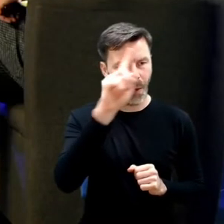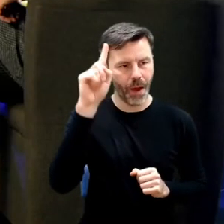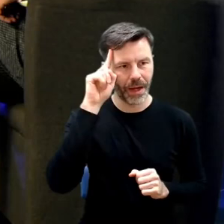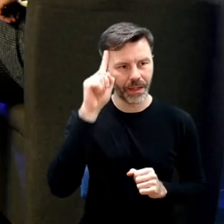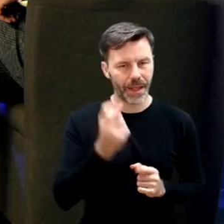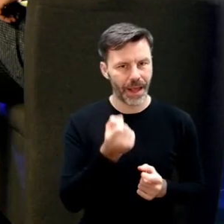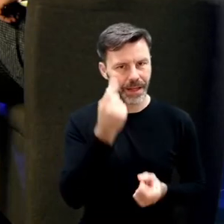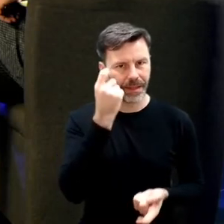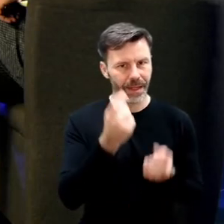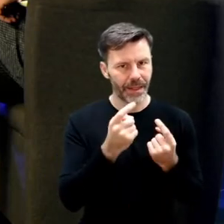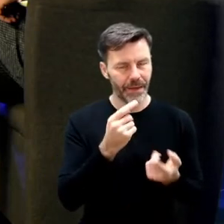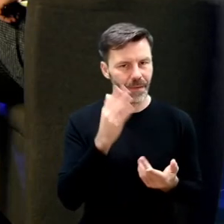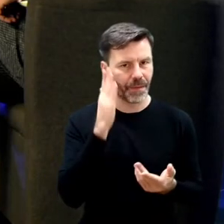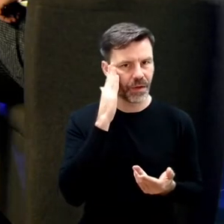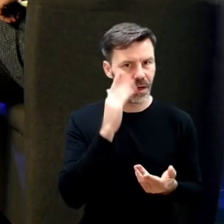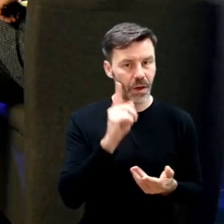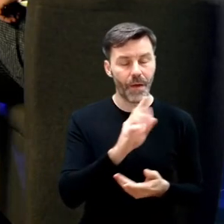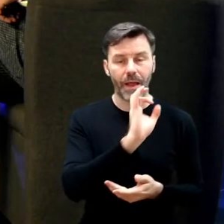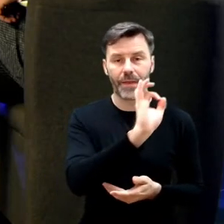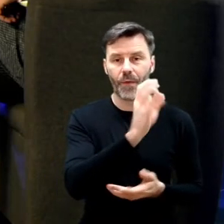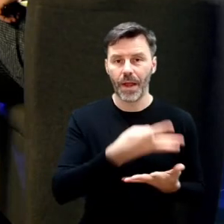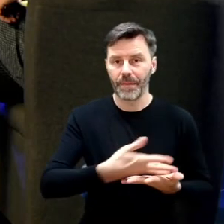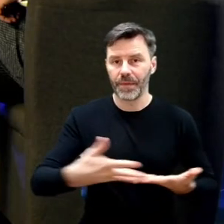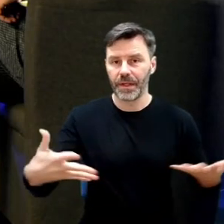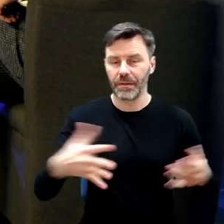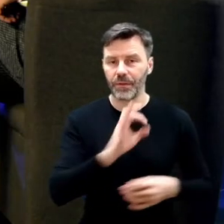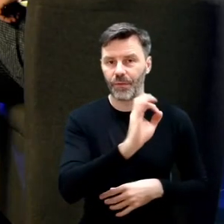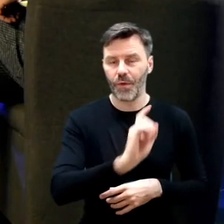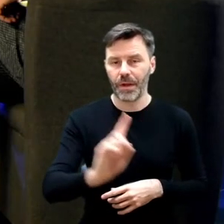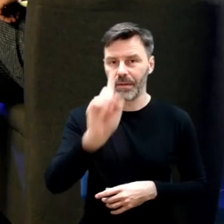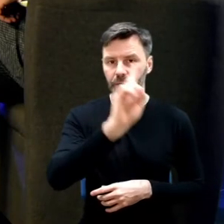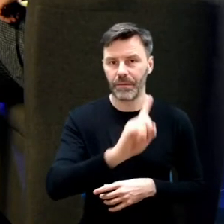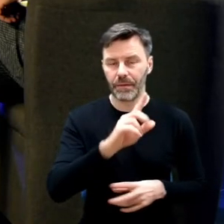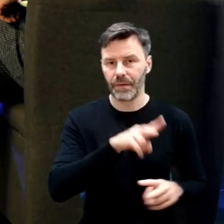Skarbu Państwa, które są w zasobie Krajowego Zasobu Nieruchomości.